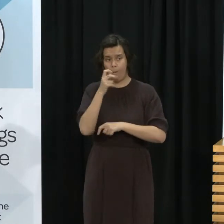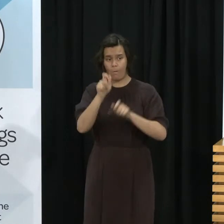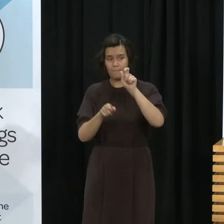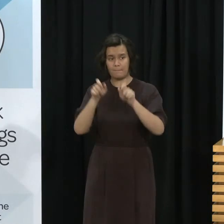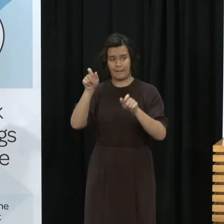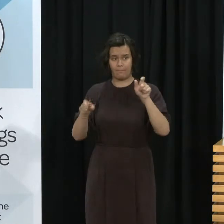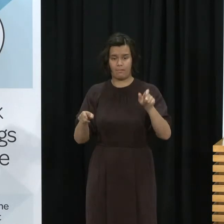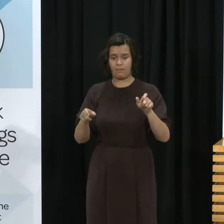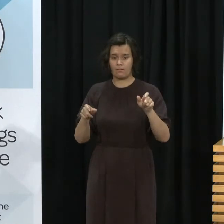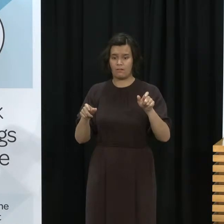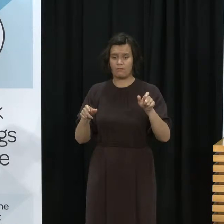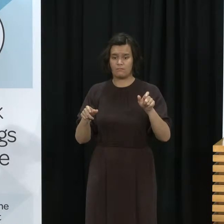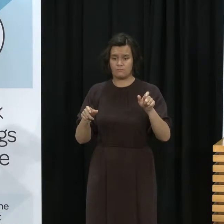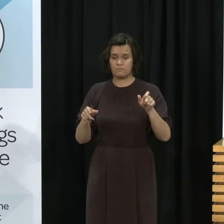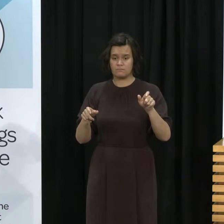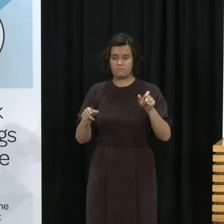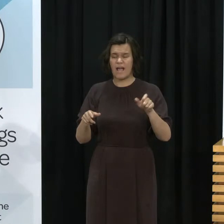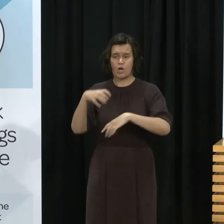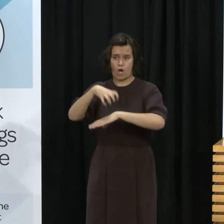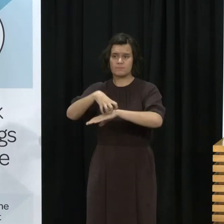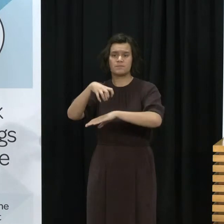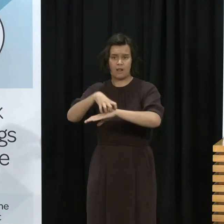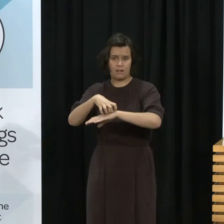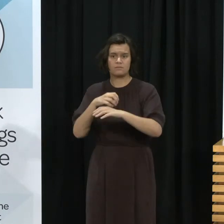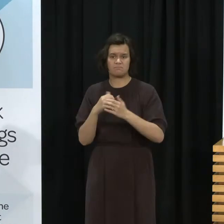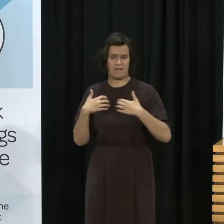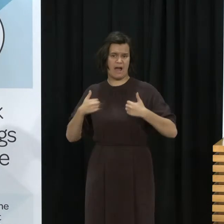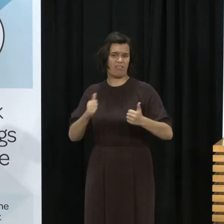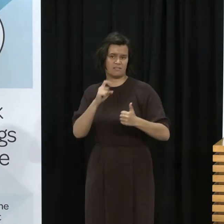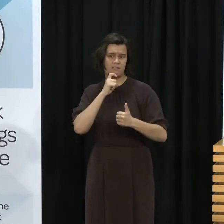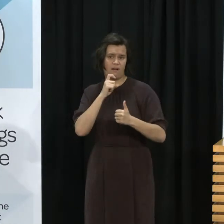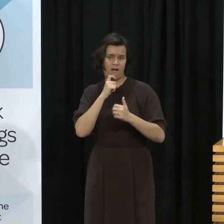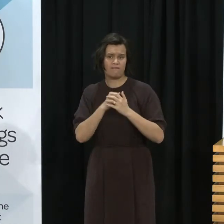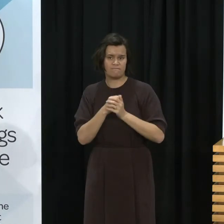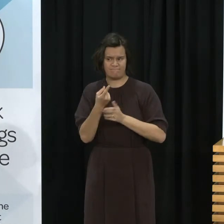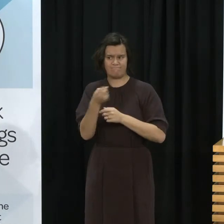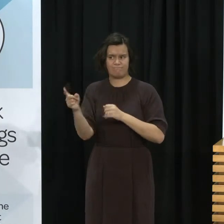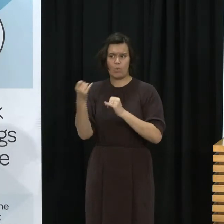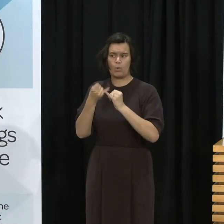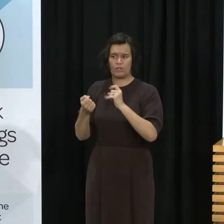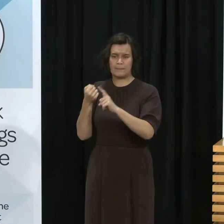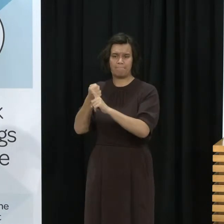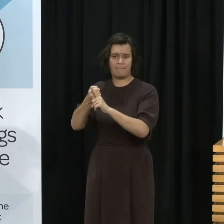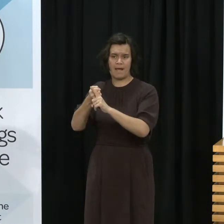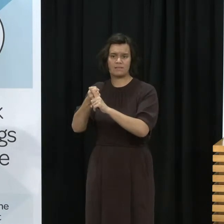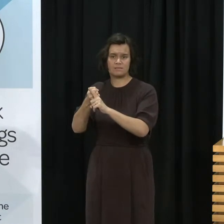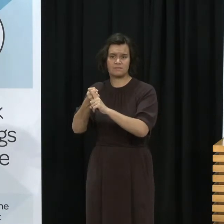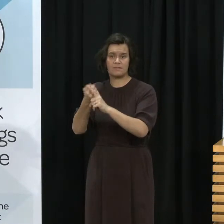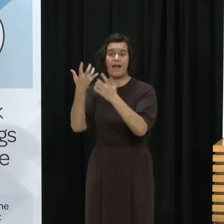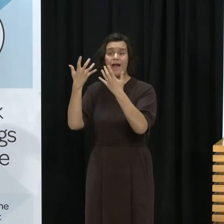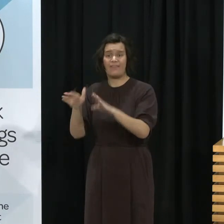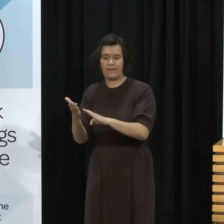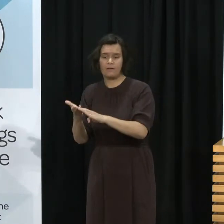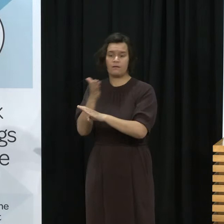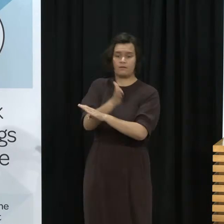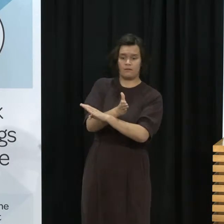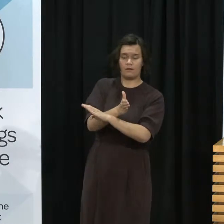morearea ana ka riro i te